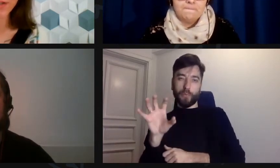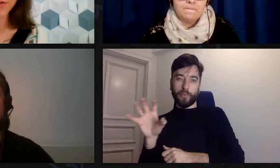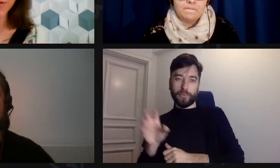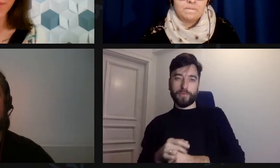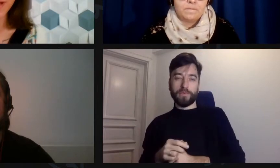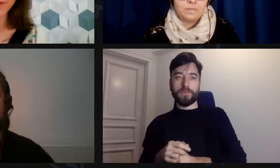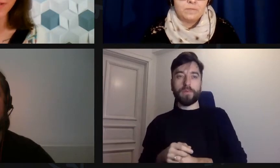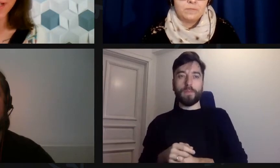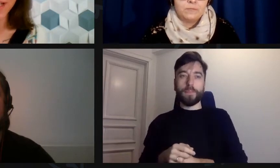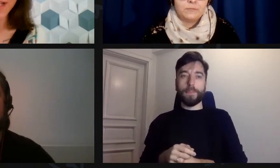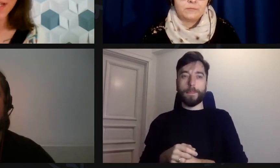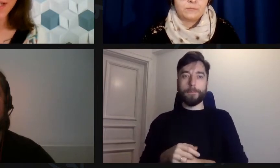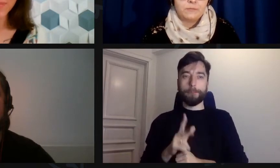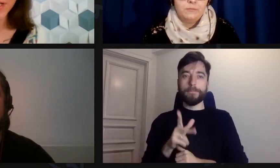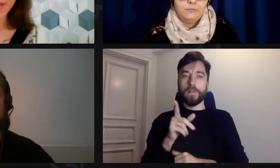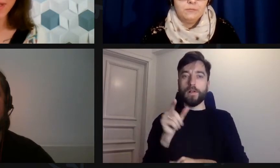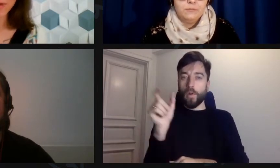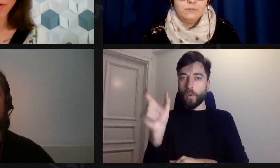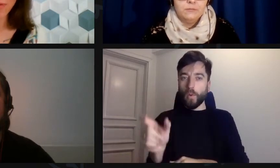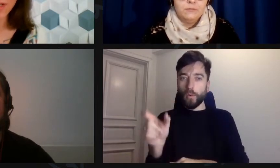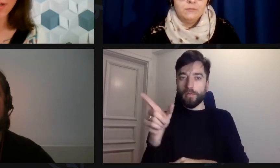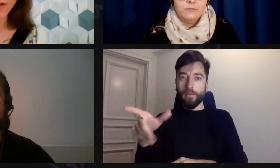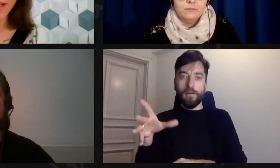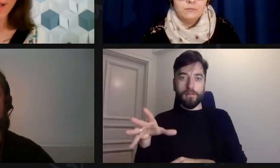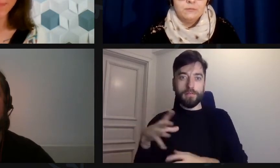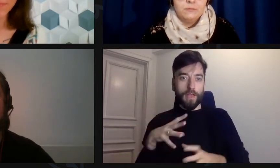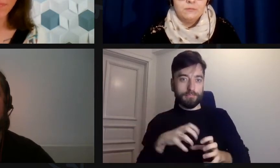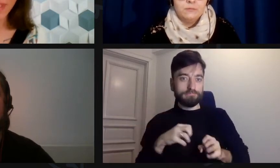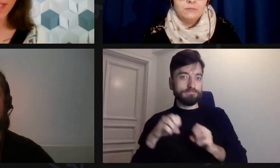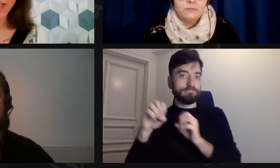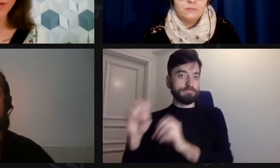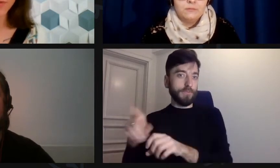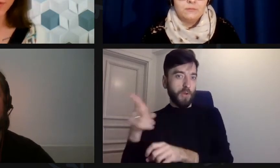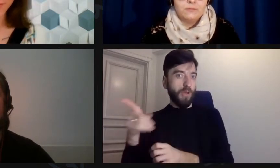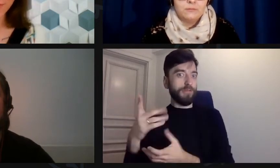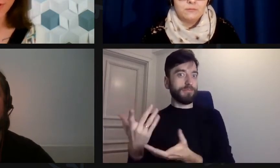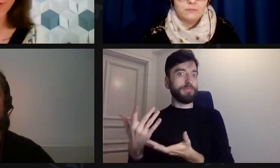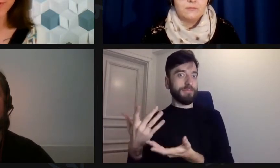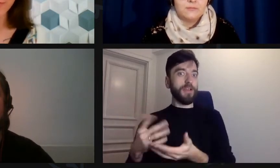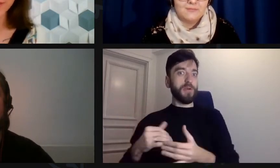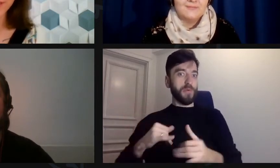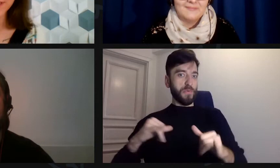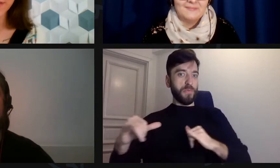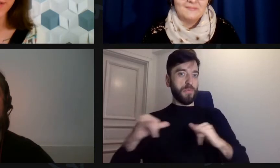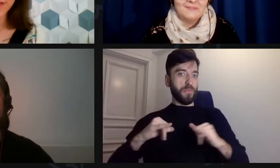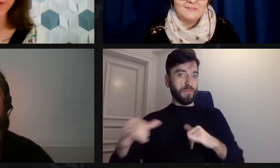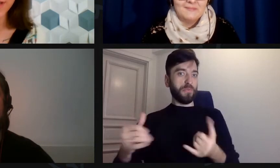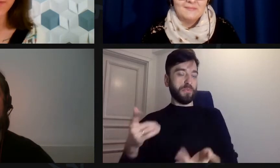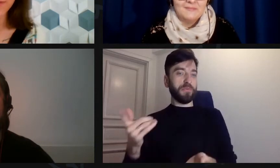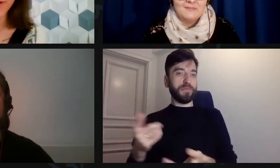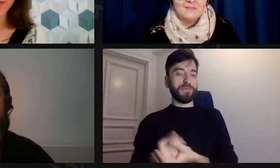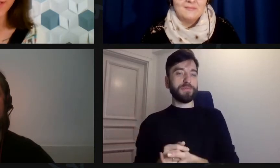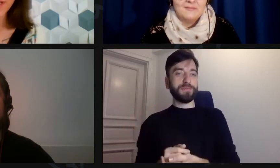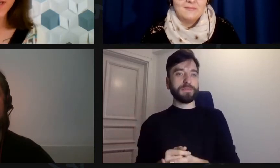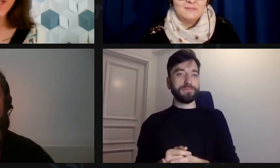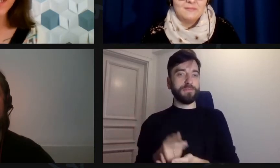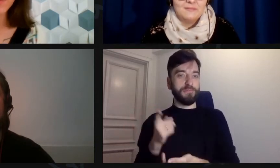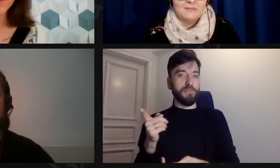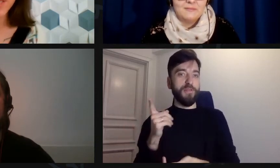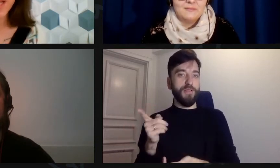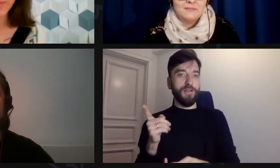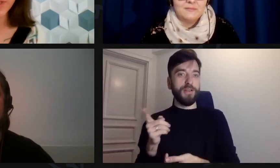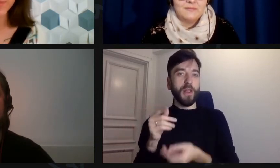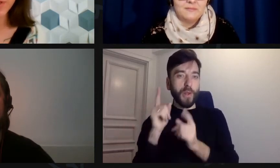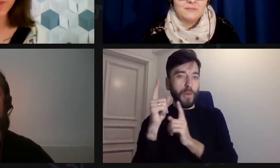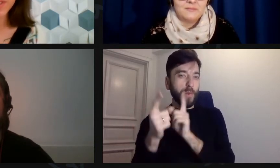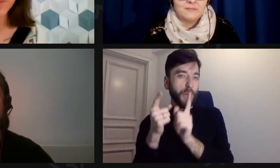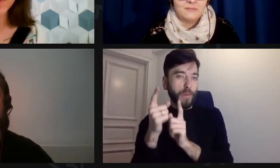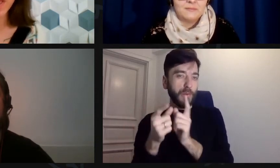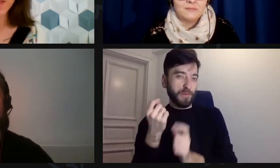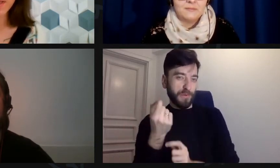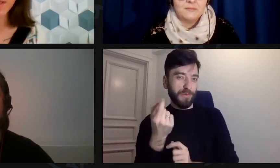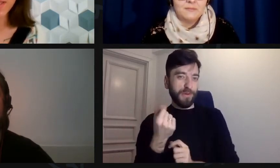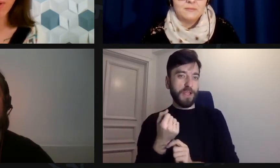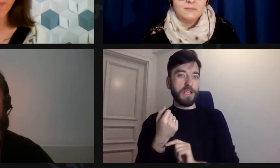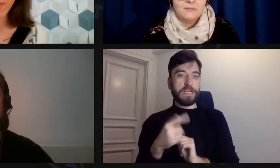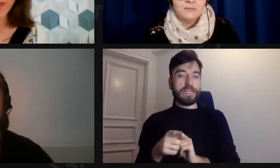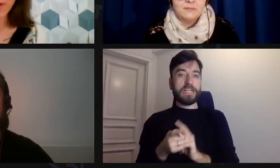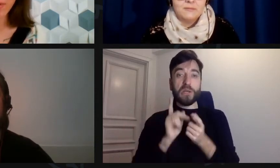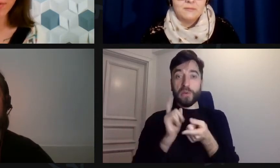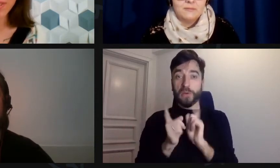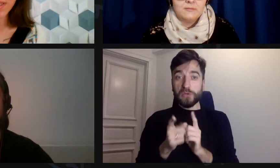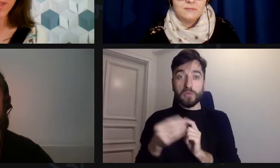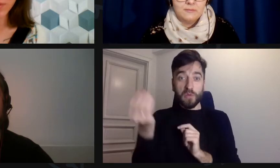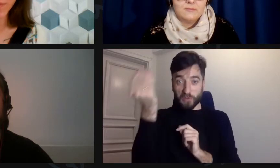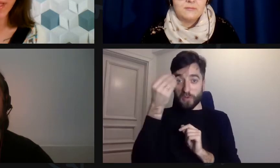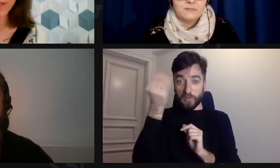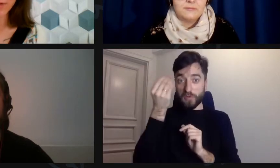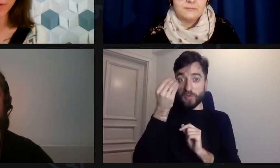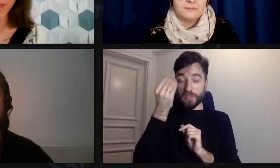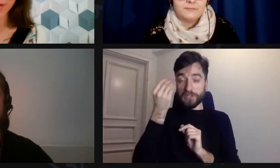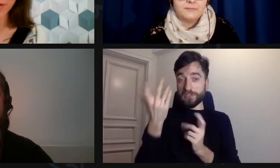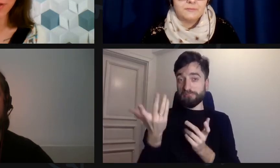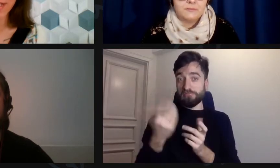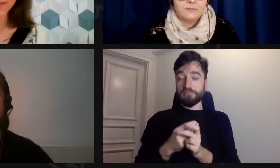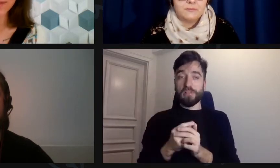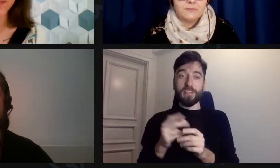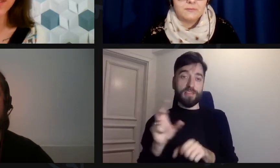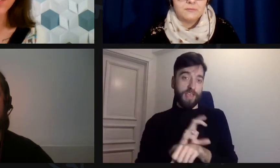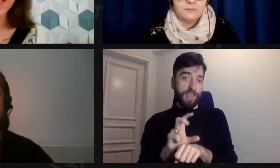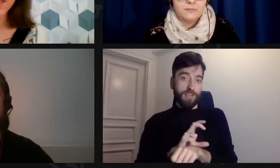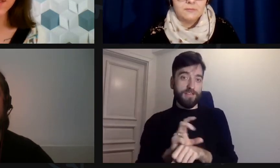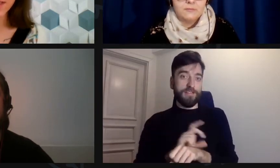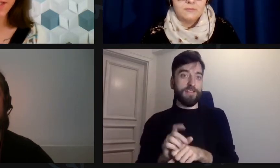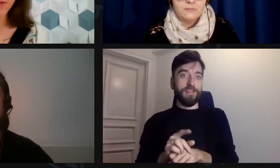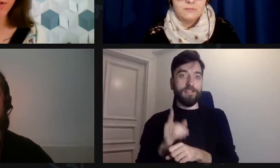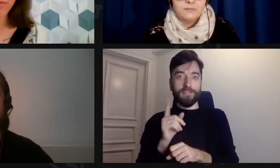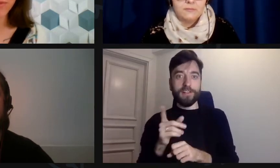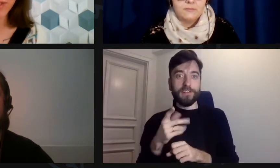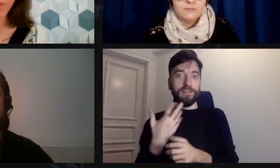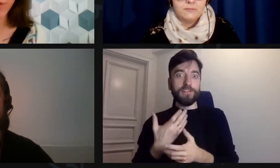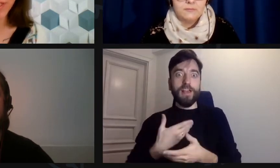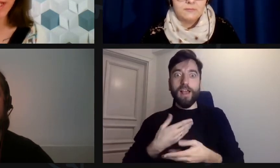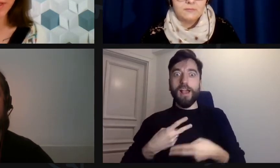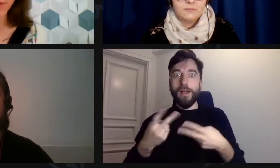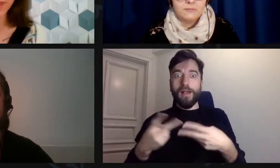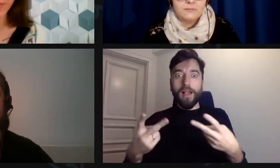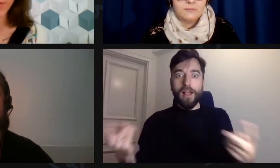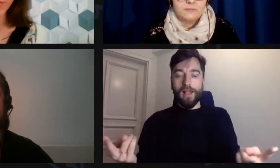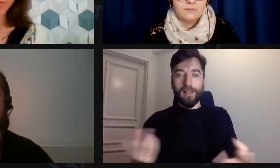Czasem jak jakaś osobo przejmie tę rolę dowodzącą i staje się trochę w roli nauczyciela bo np. szybciej załapała jakąś umiejętności i chce się ta wiedzą podzielić.